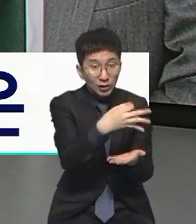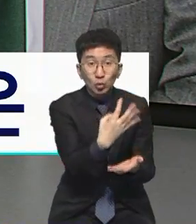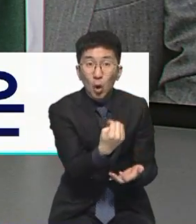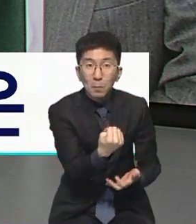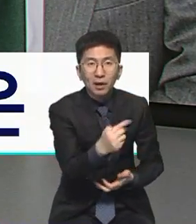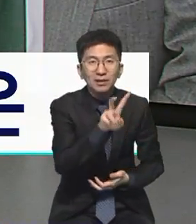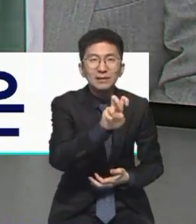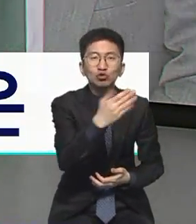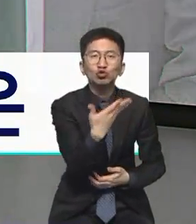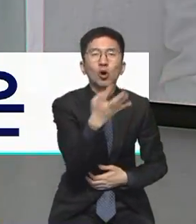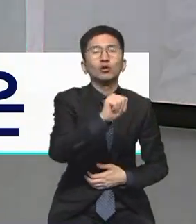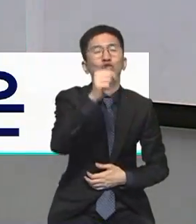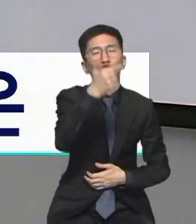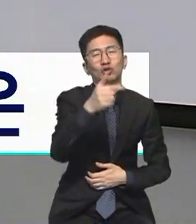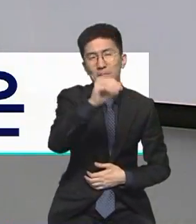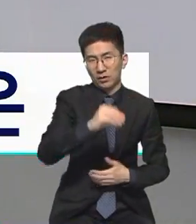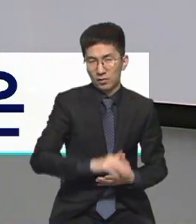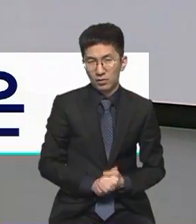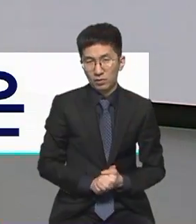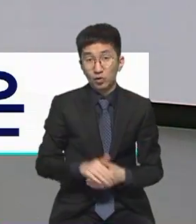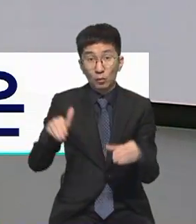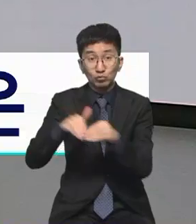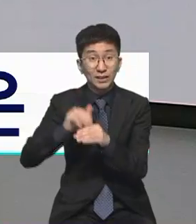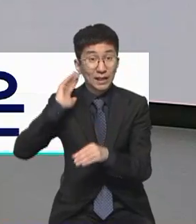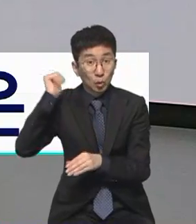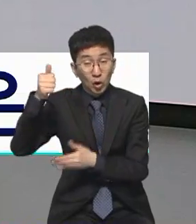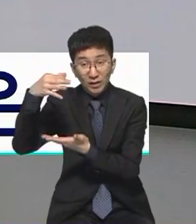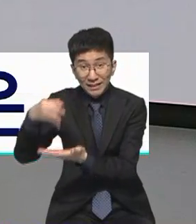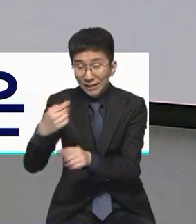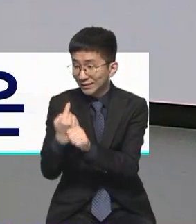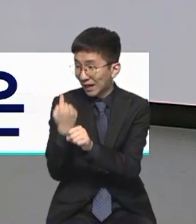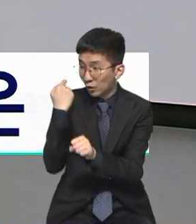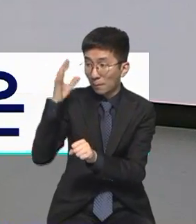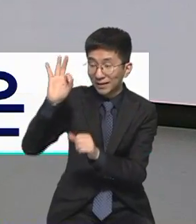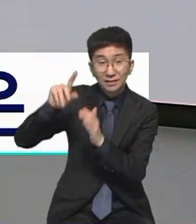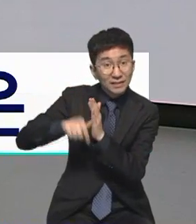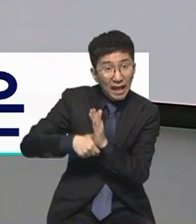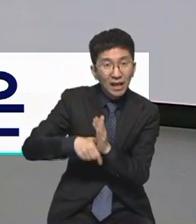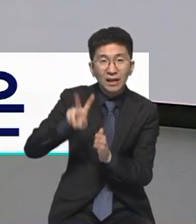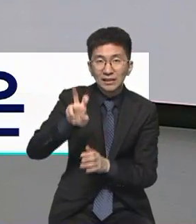또 문재인 대통령의 재산은 지난해 말 기준 21억 9천만 원이었습니다. 고정현 기자입니다.